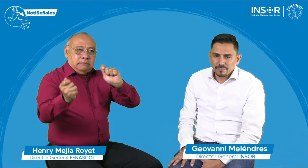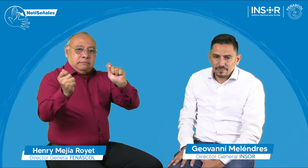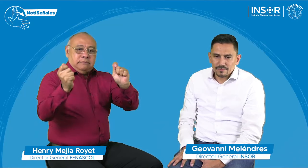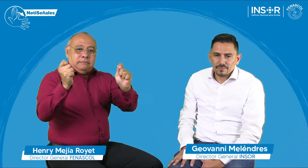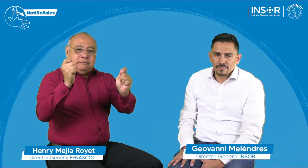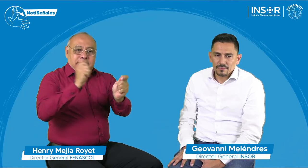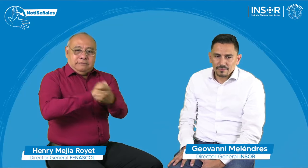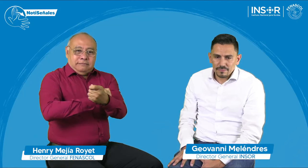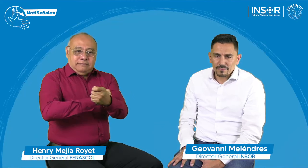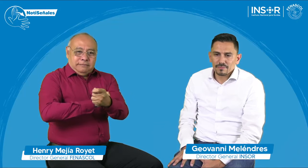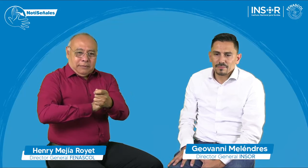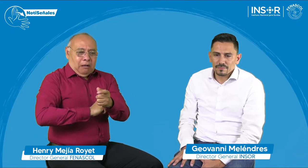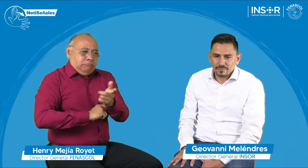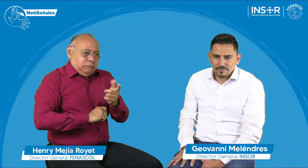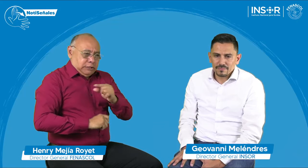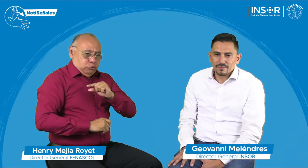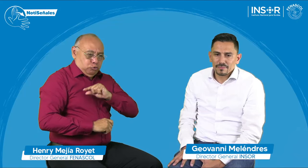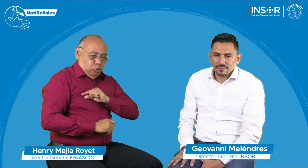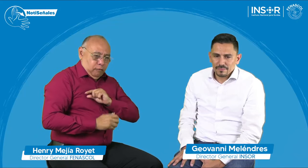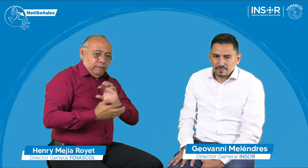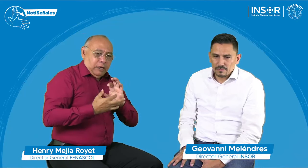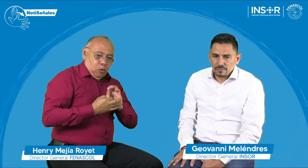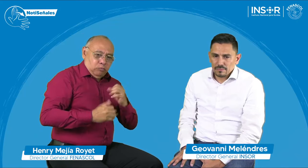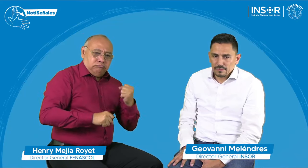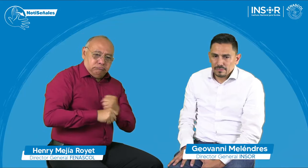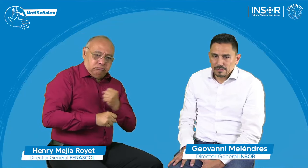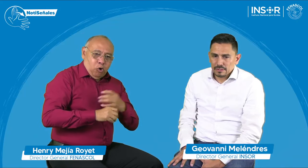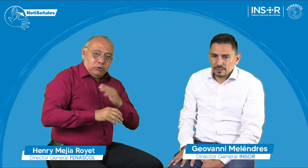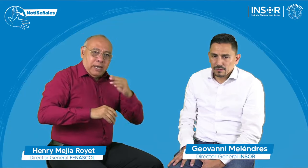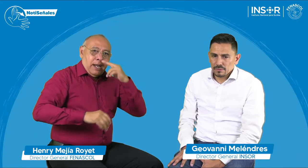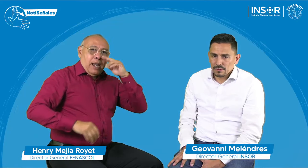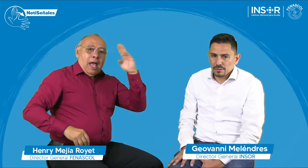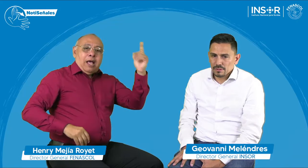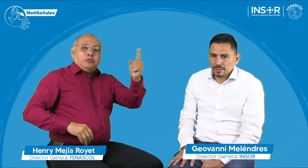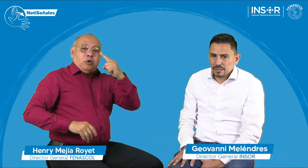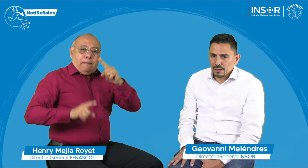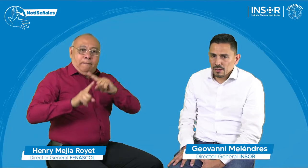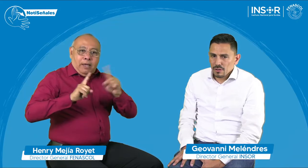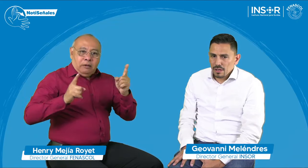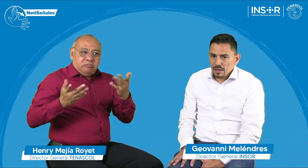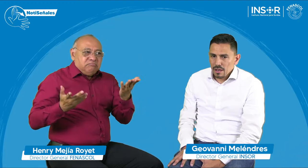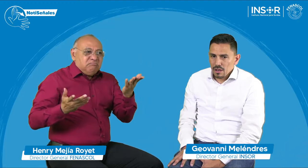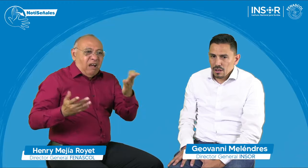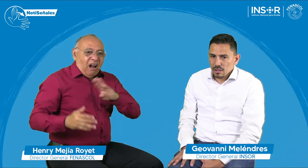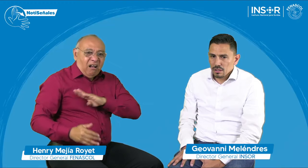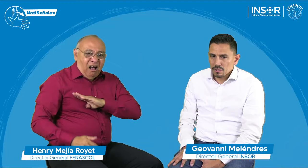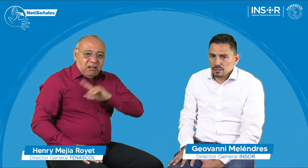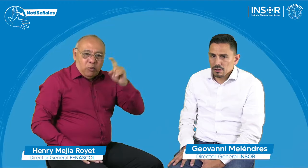alenzor pero debe hacerse con las entidades de gobierno, con los entes territoriales, alcaldías, gobernaciones, para